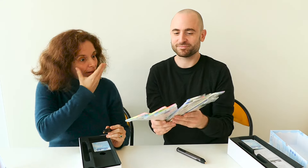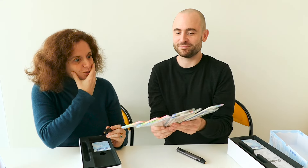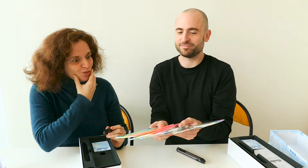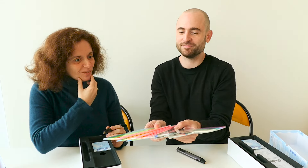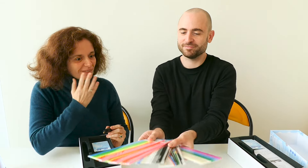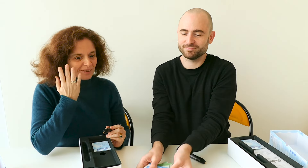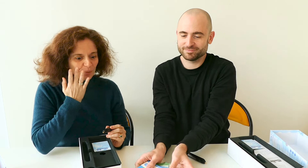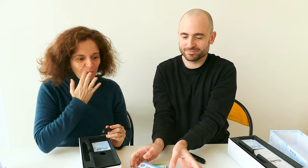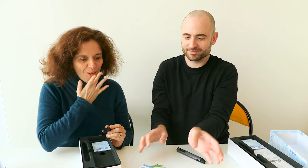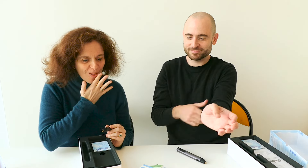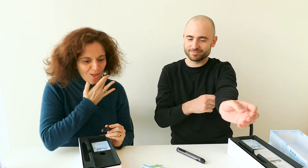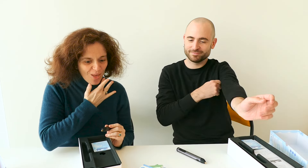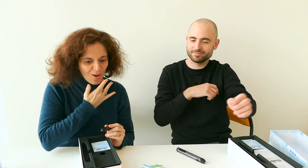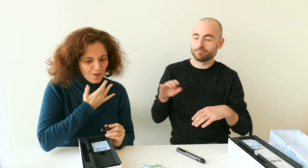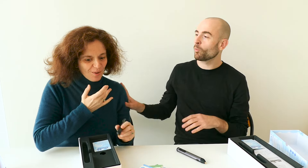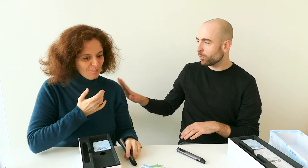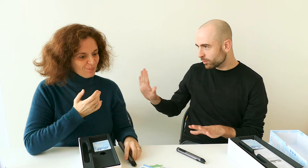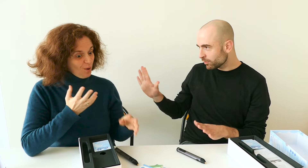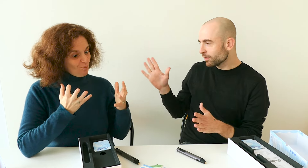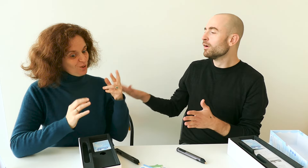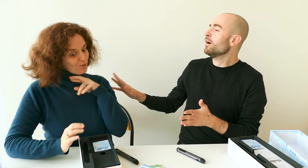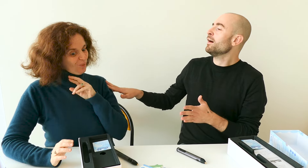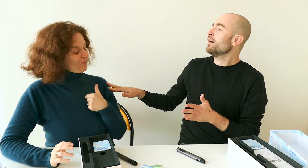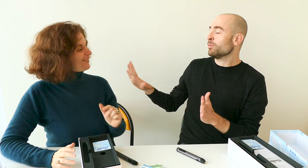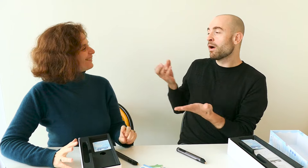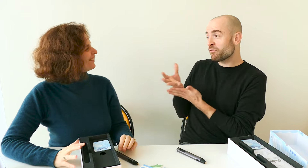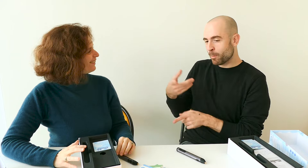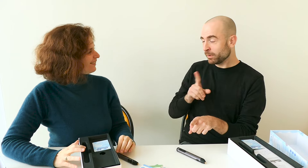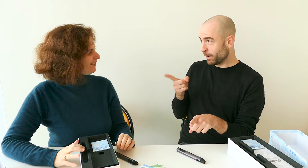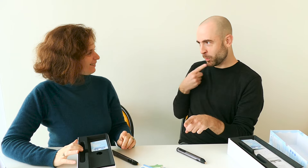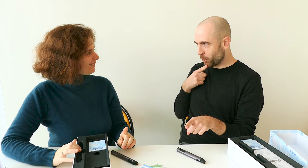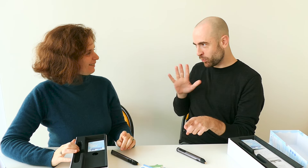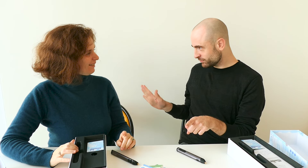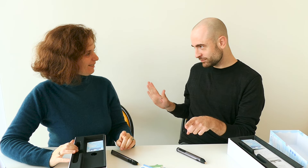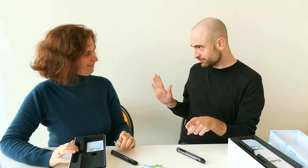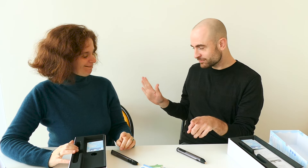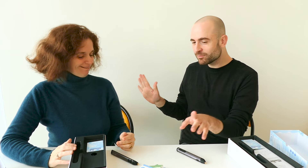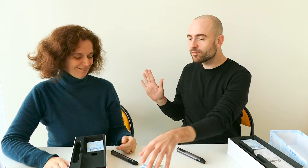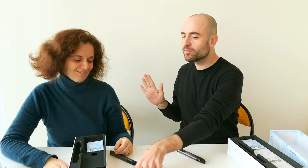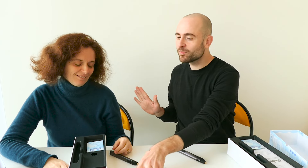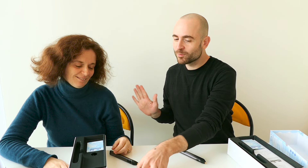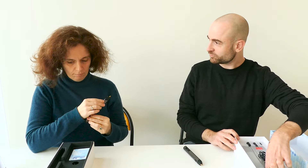Oh ! quelles jolies couleurs ! Je veux du rose, moi ! Je t'informe tout de suite, ce ne sont pas des bonbons !